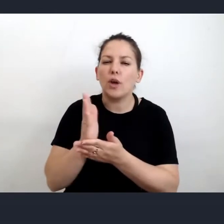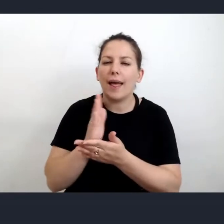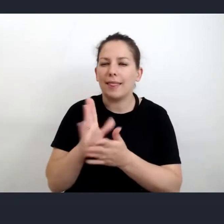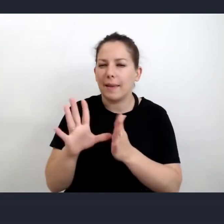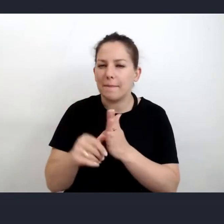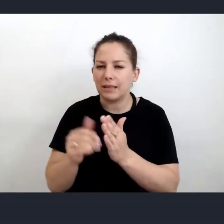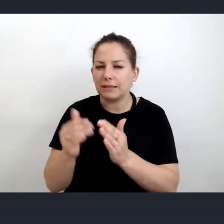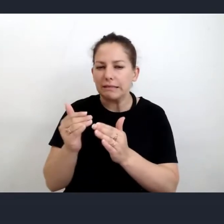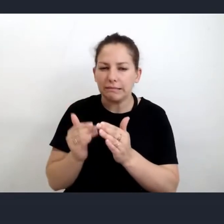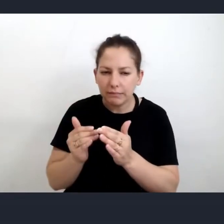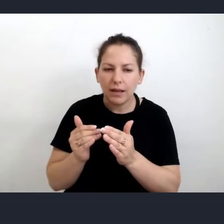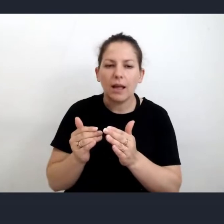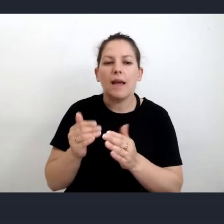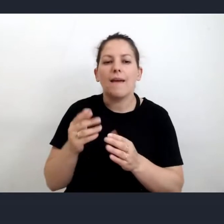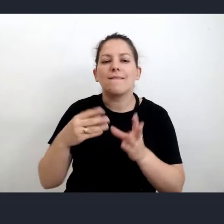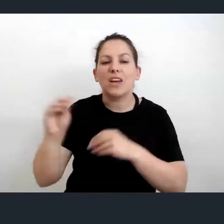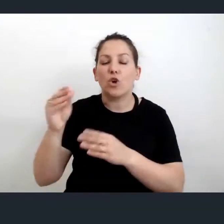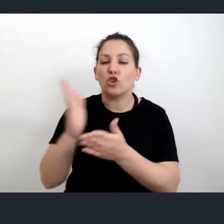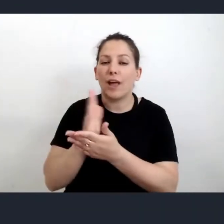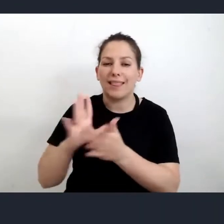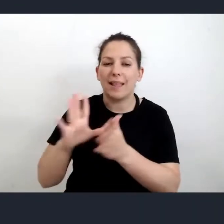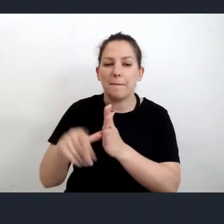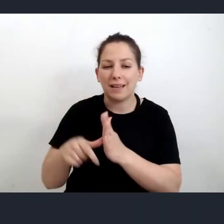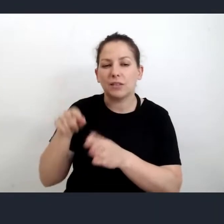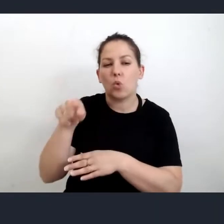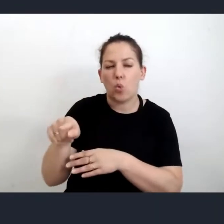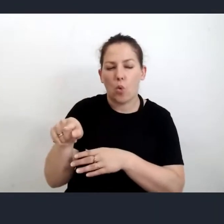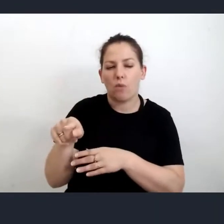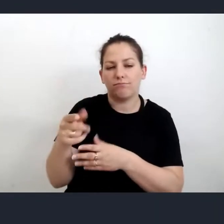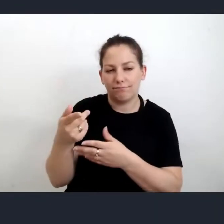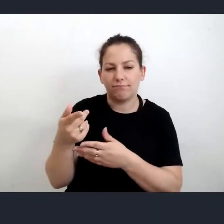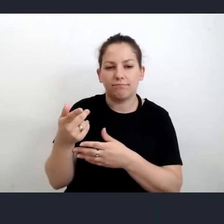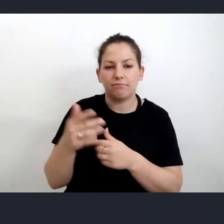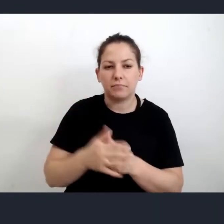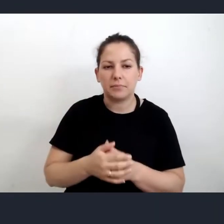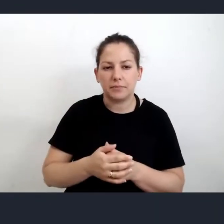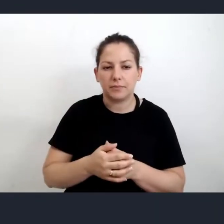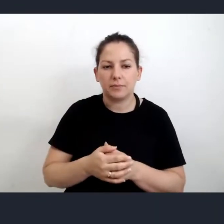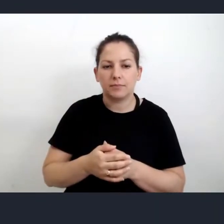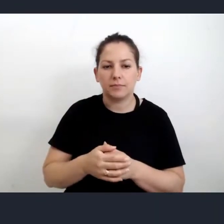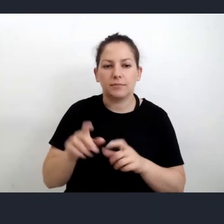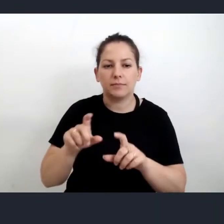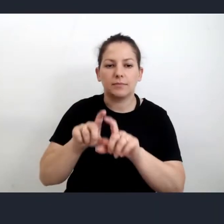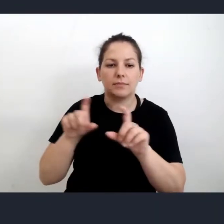Większość średnich miast to są miasta, które są siedzibami gmin miejsko-wiejskich,